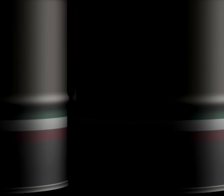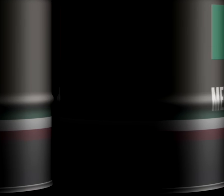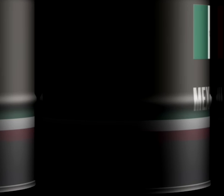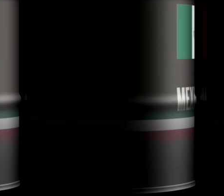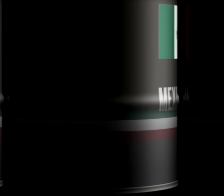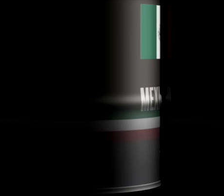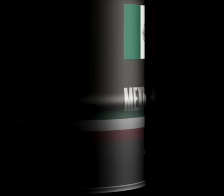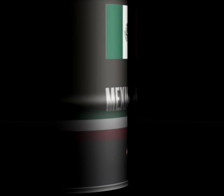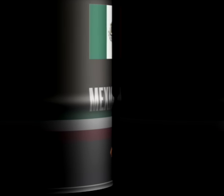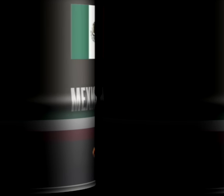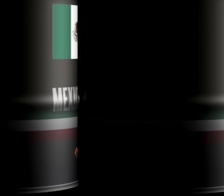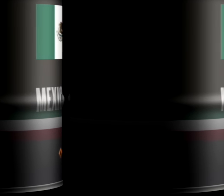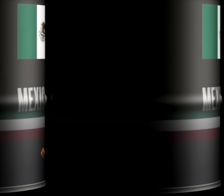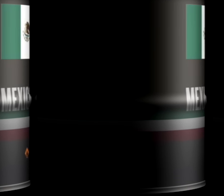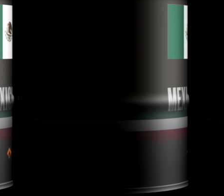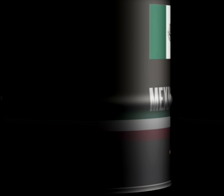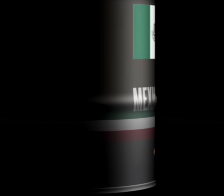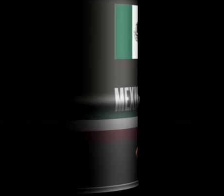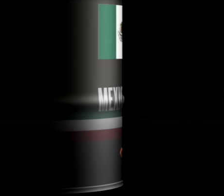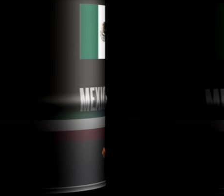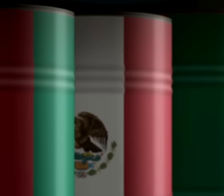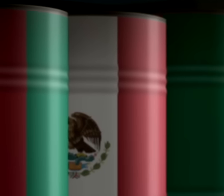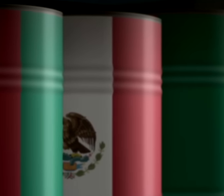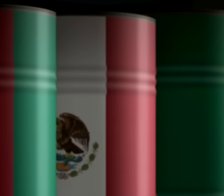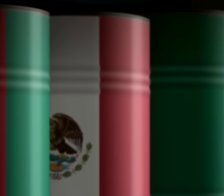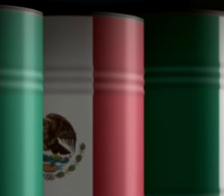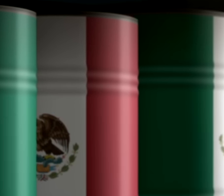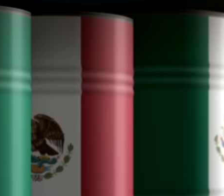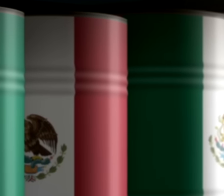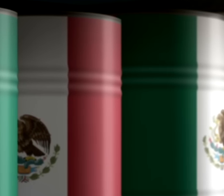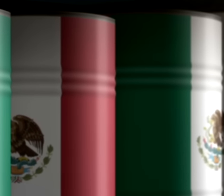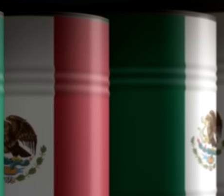una producción que supera el millón y medio de barriles diarios, el bienestar del pueblo vuelve